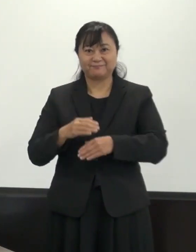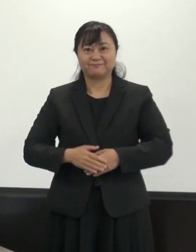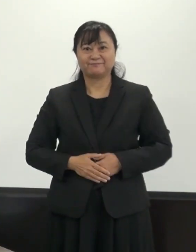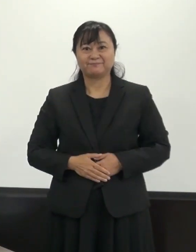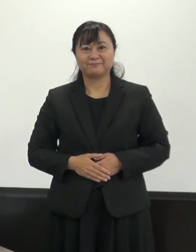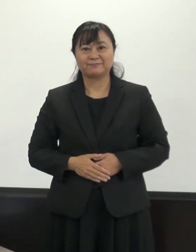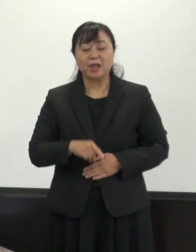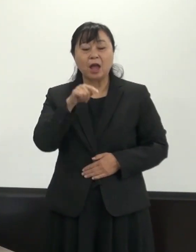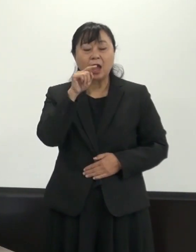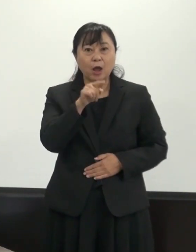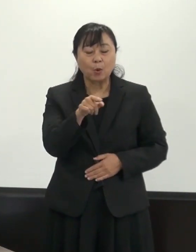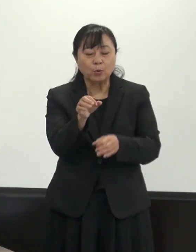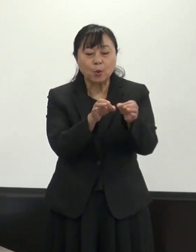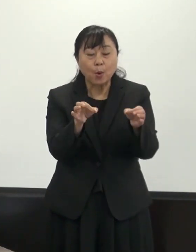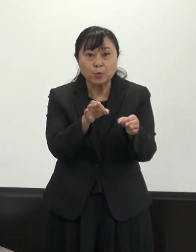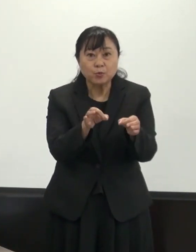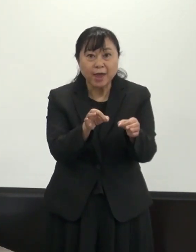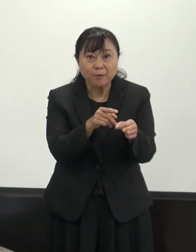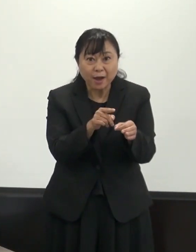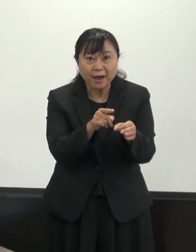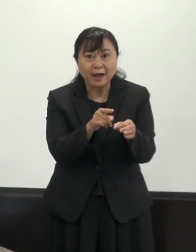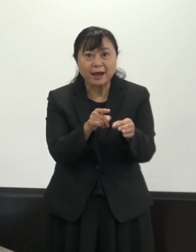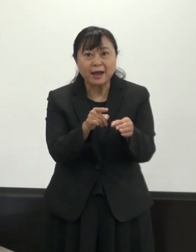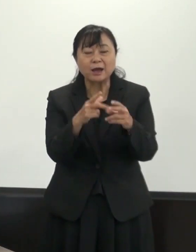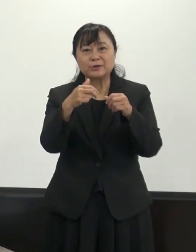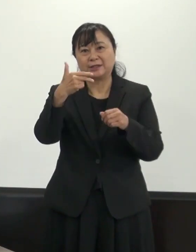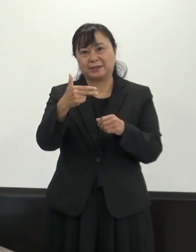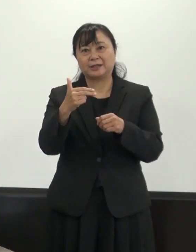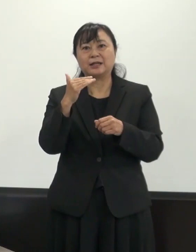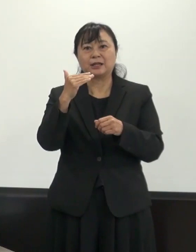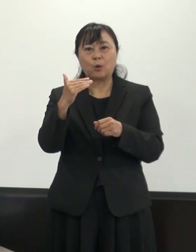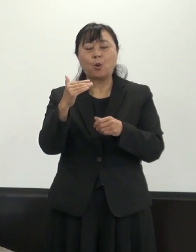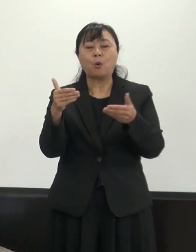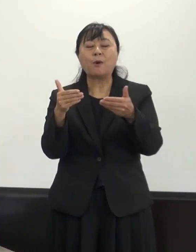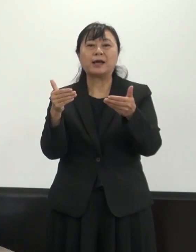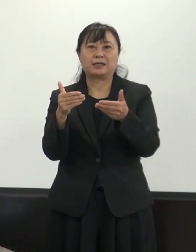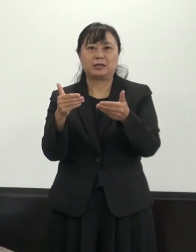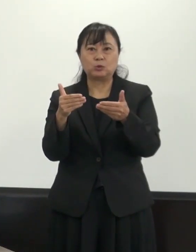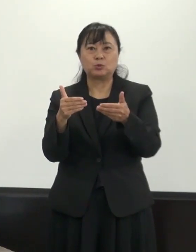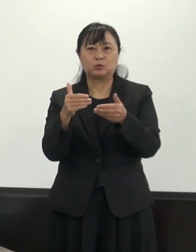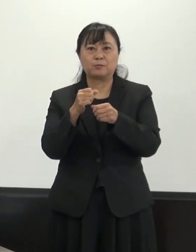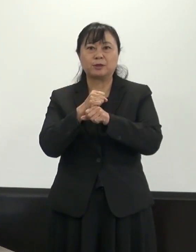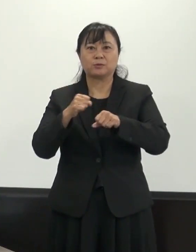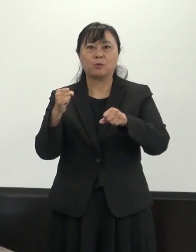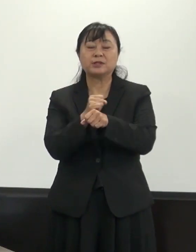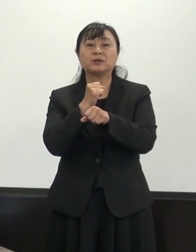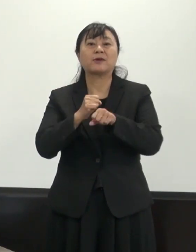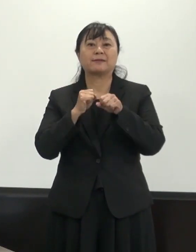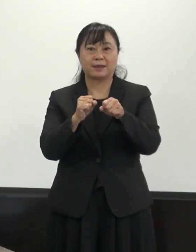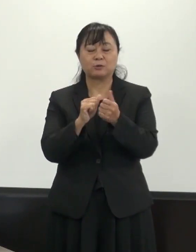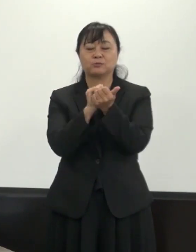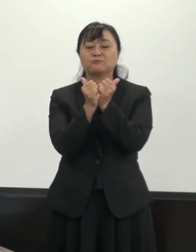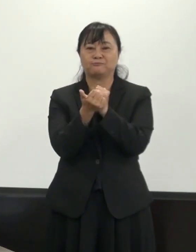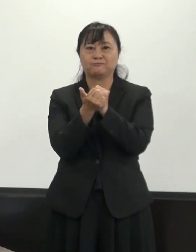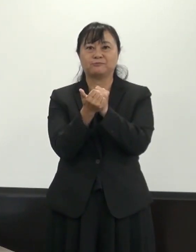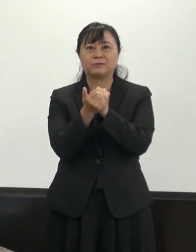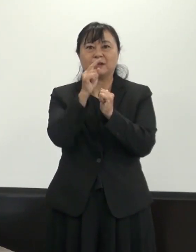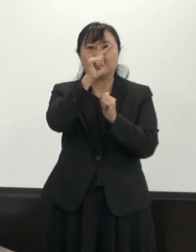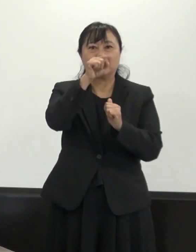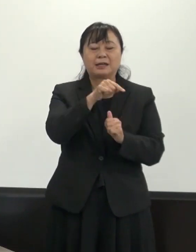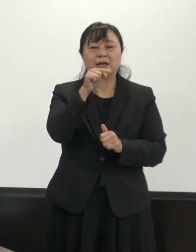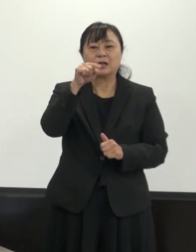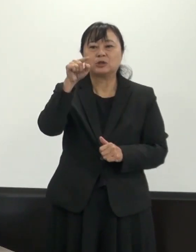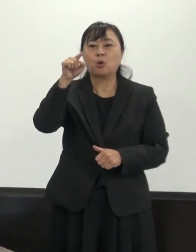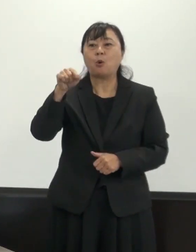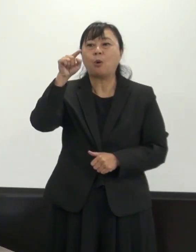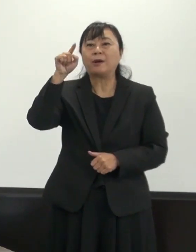施設の運営につきましては、市内でコワーキングスペース事業 を行っている株式会社ＪＯＩＮＸが行い、